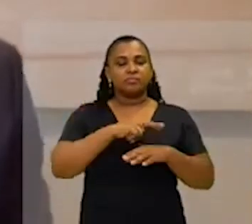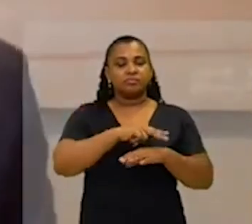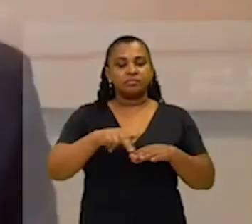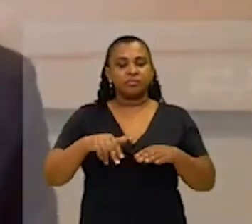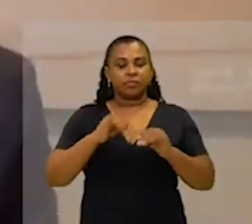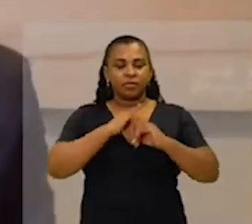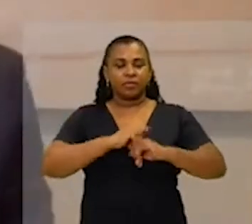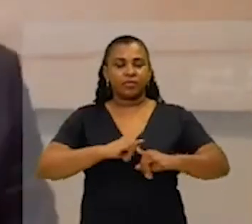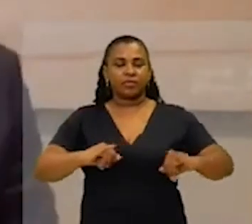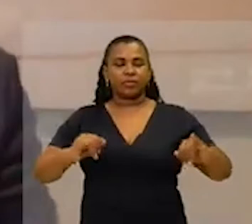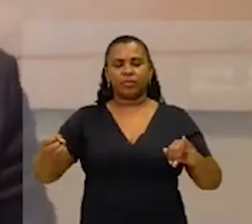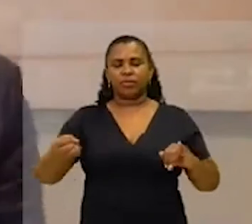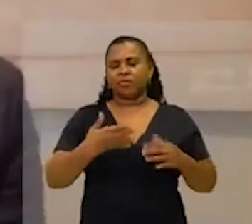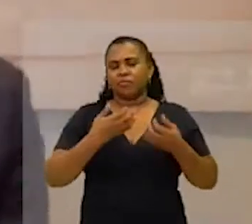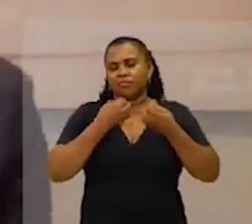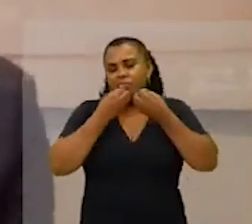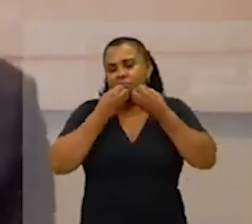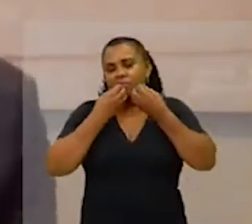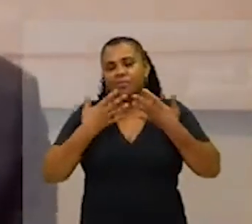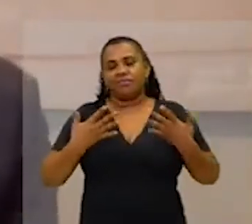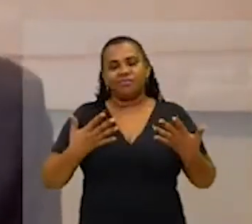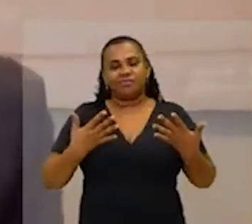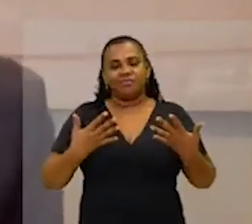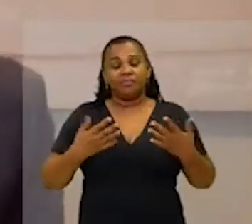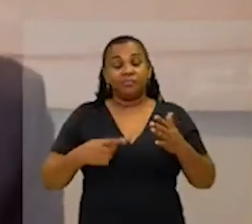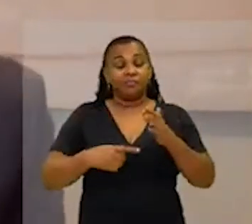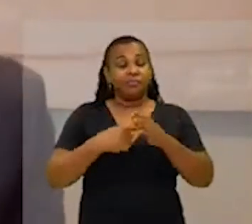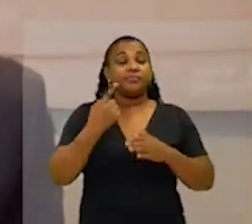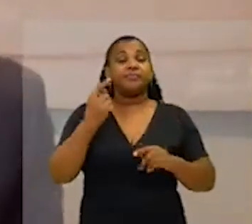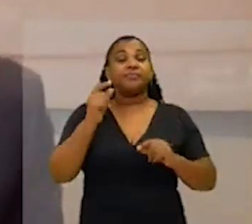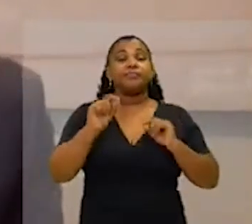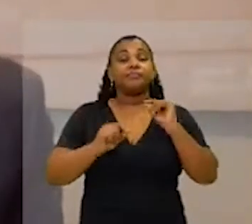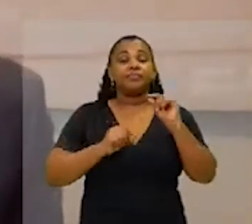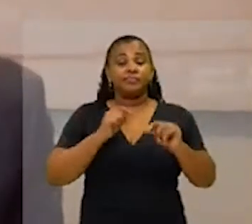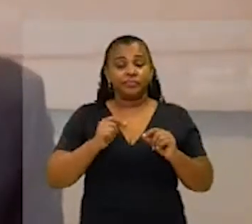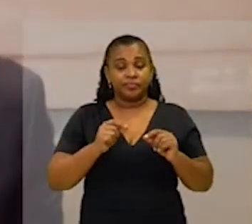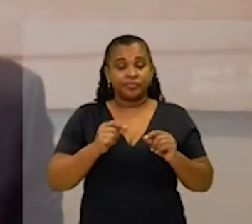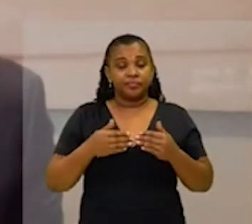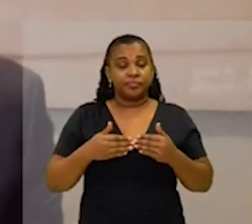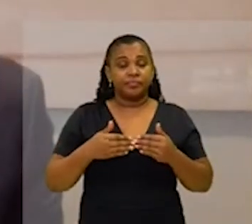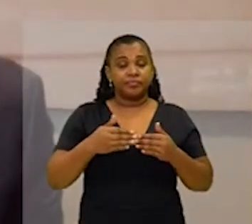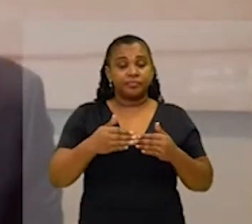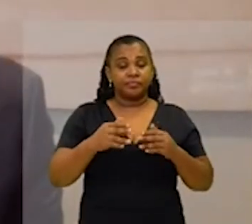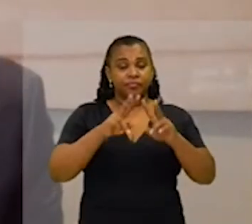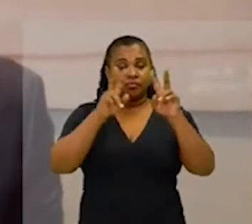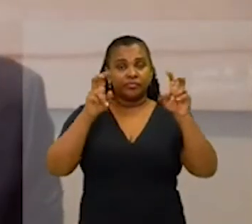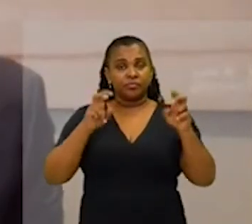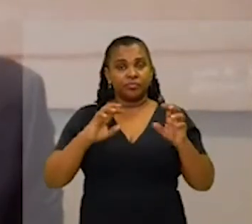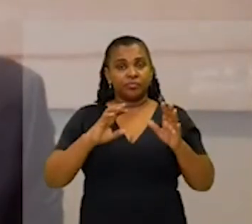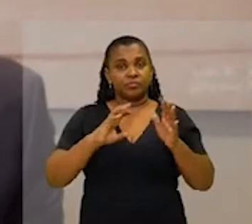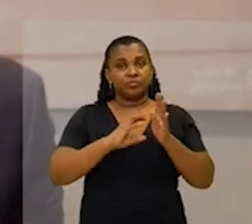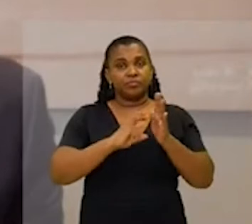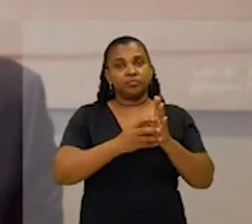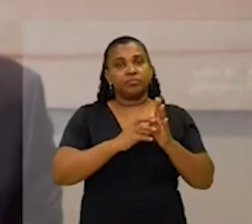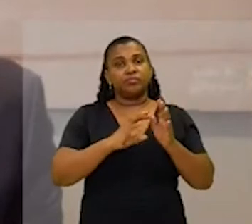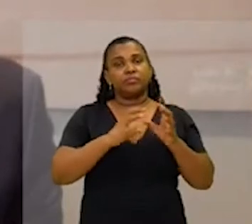a isso né A primeira coisa o seguinte Talvez esse tema das candidaturas coletivas nessa visão de